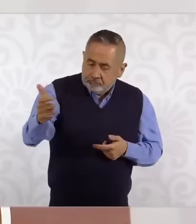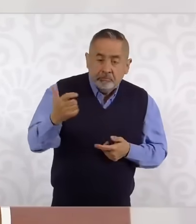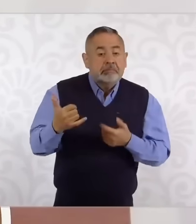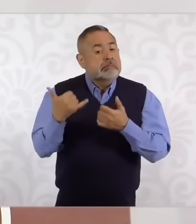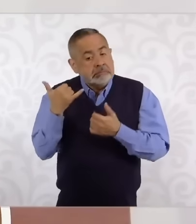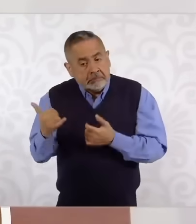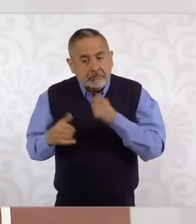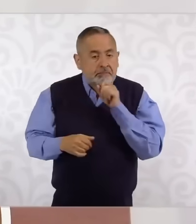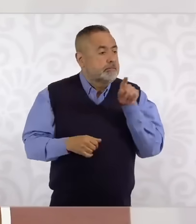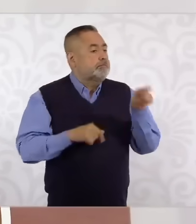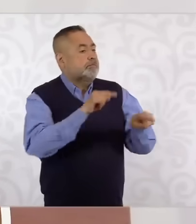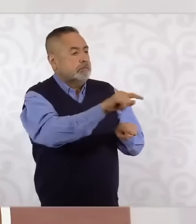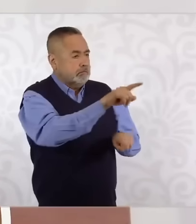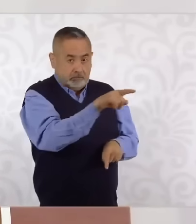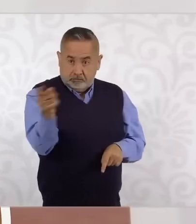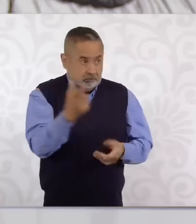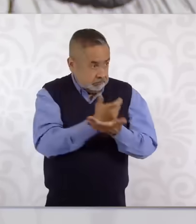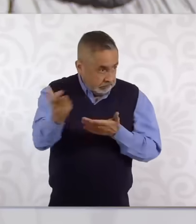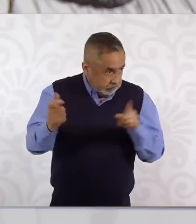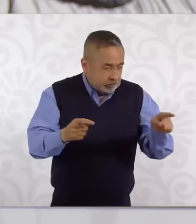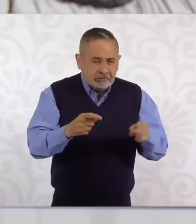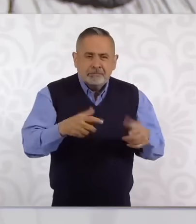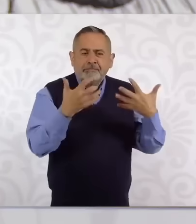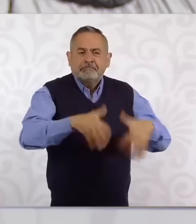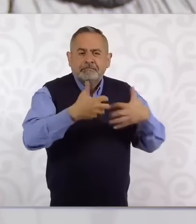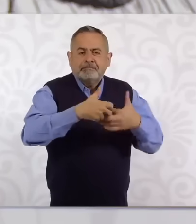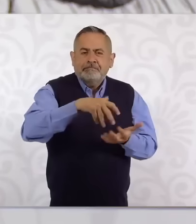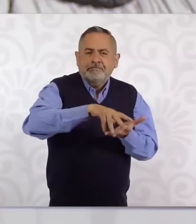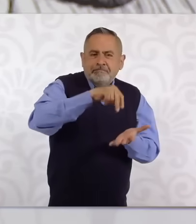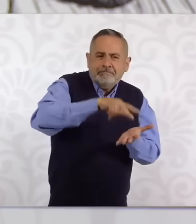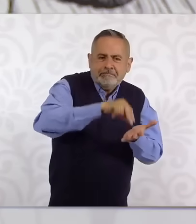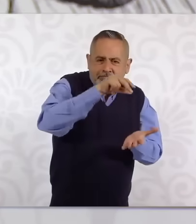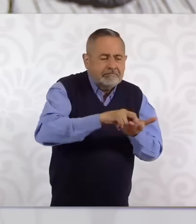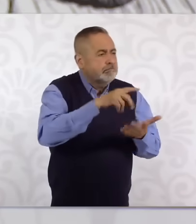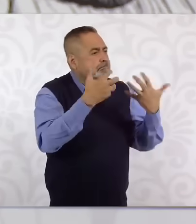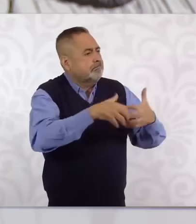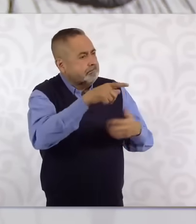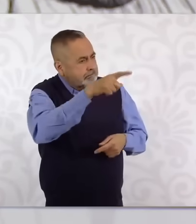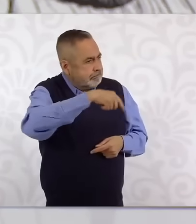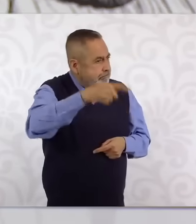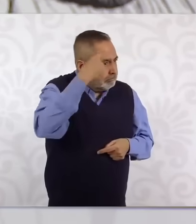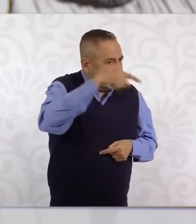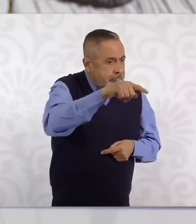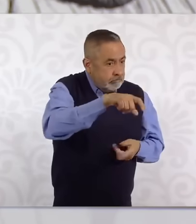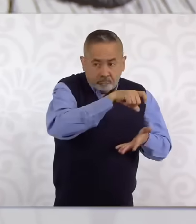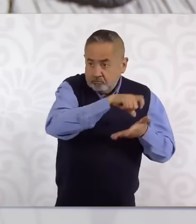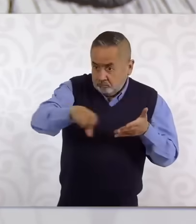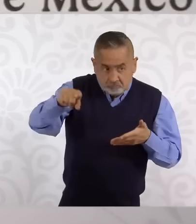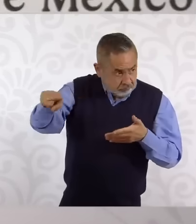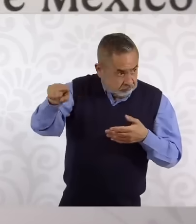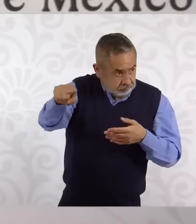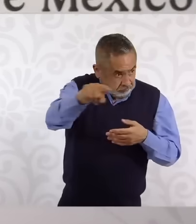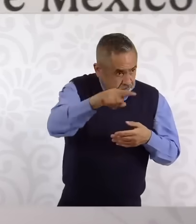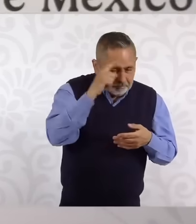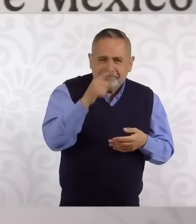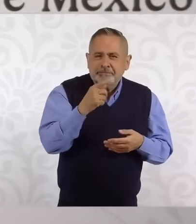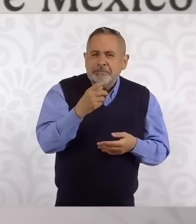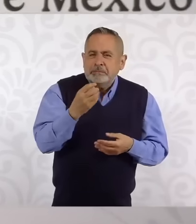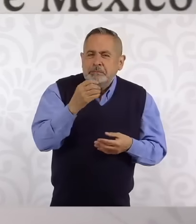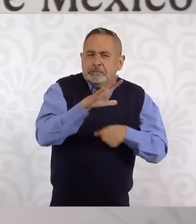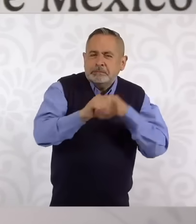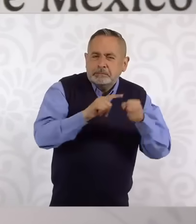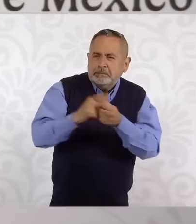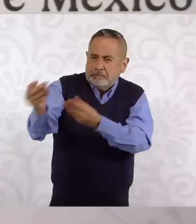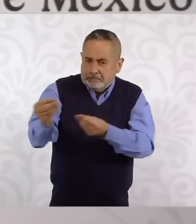que compran ese maíz, las harineras y también los que compran maíz para consumo de los animales, eh,